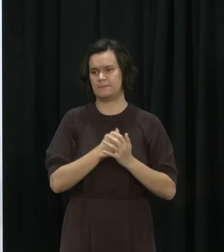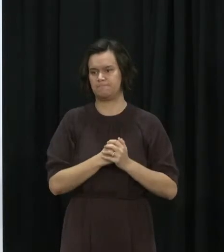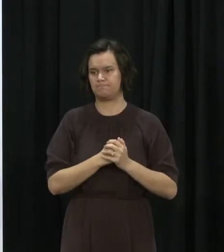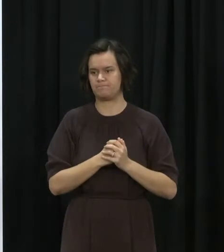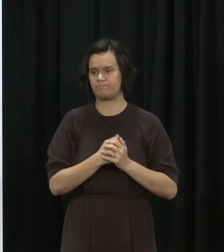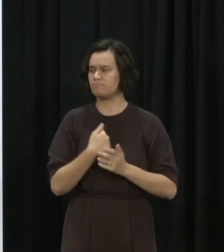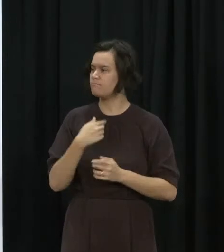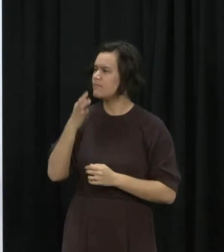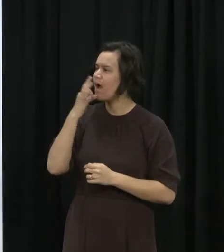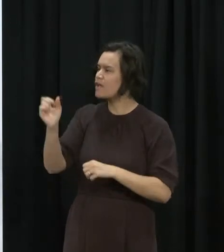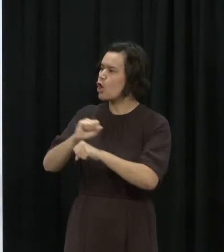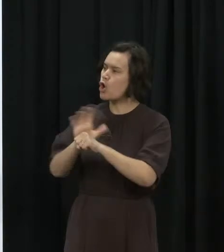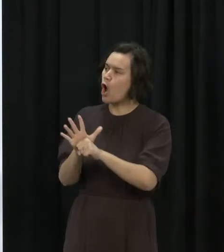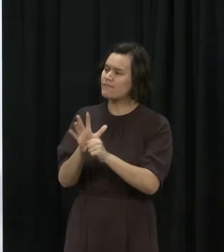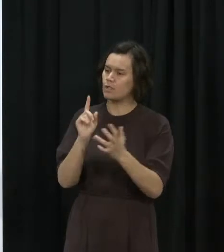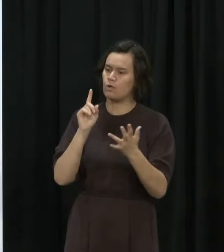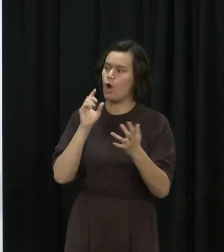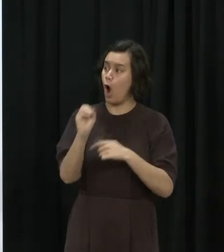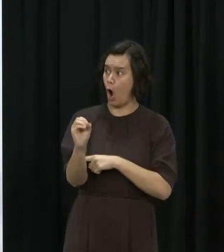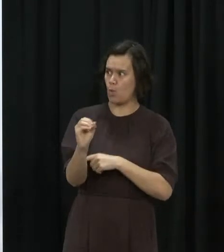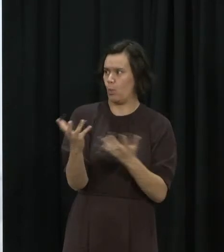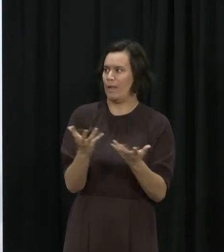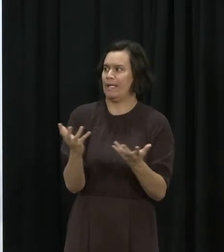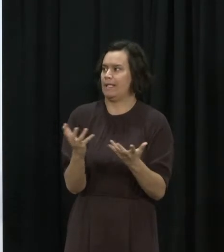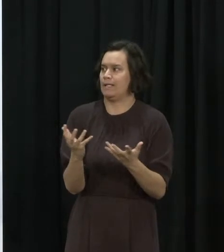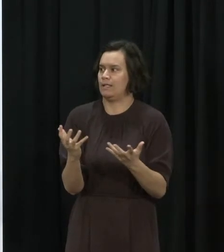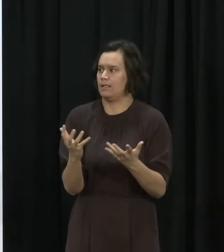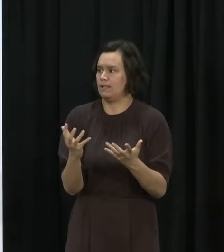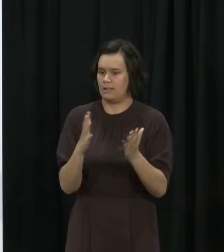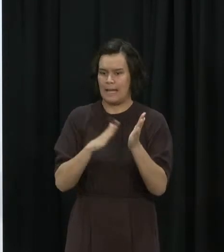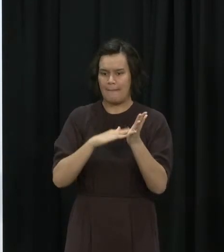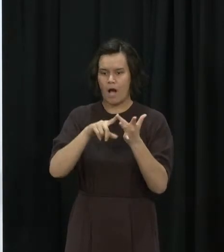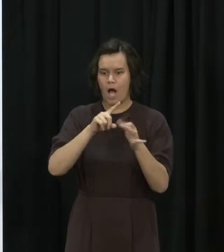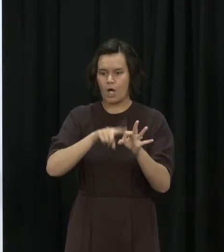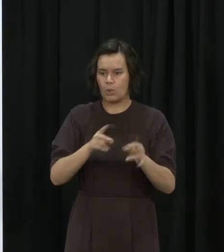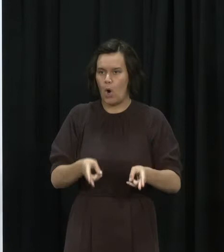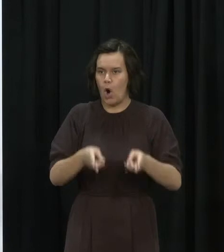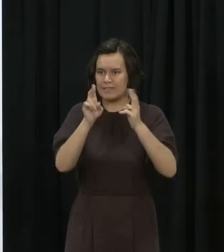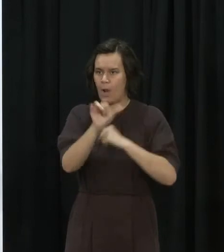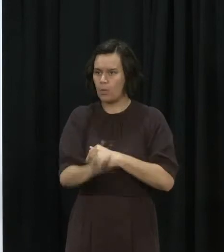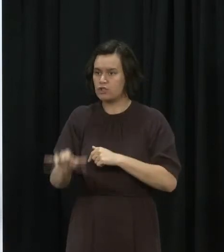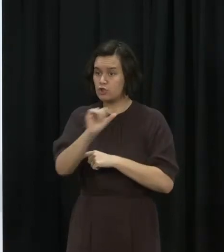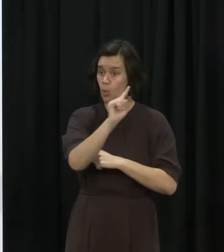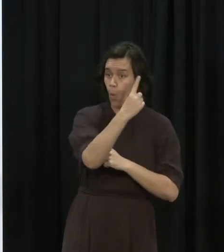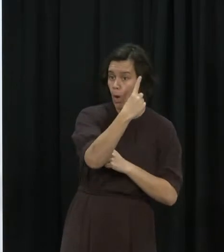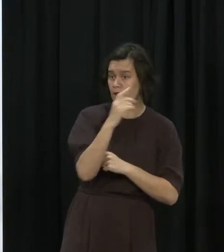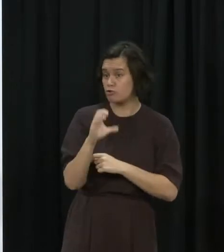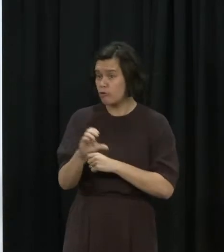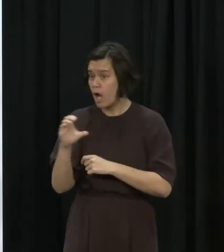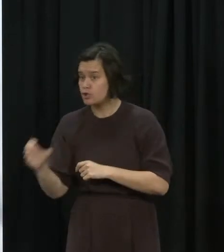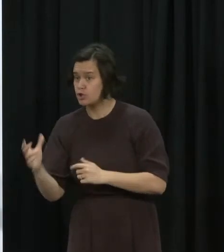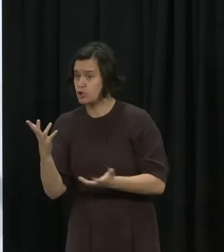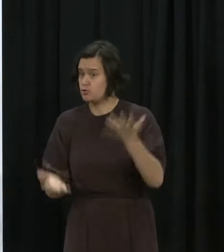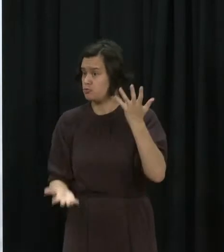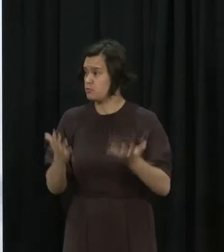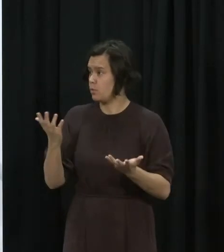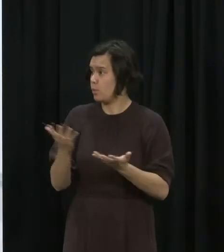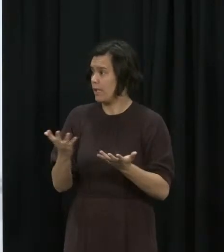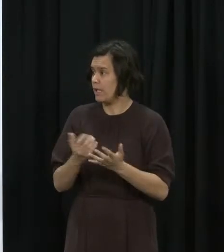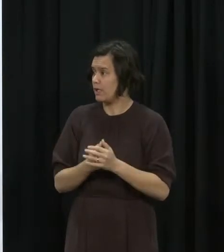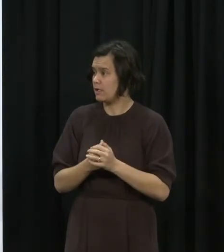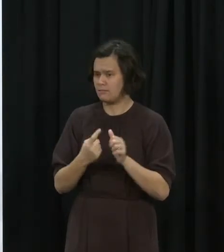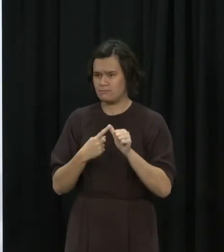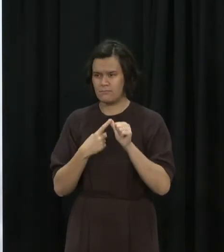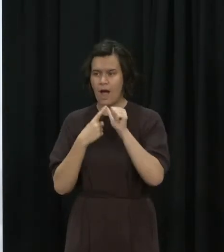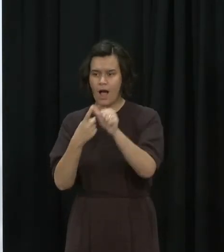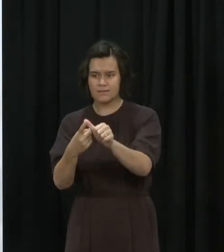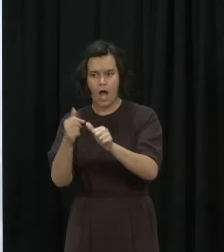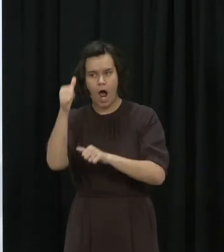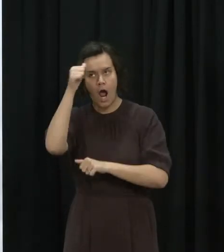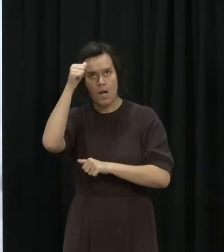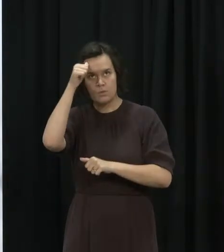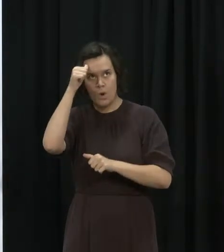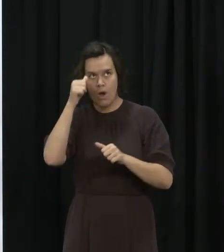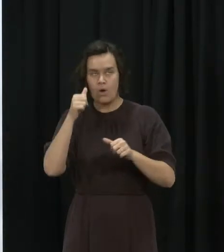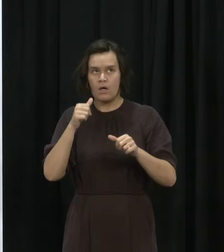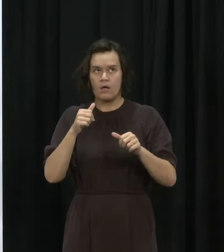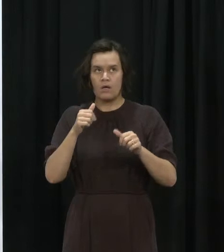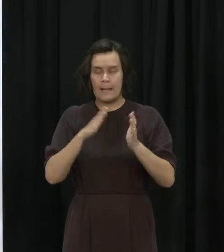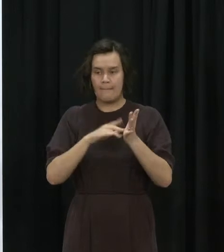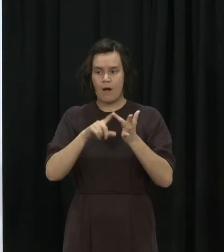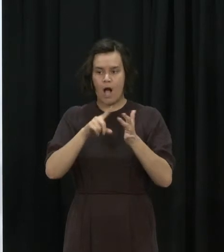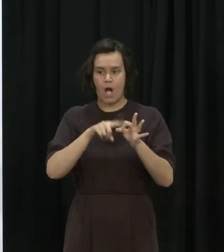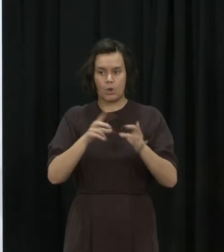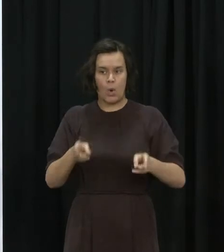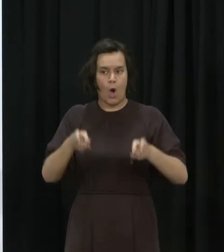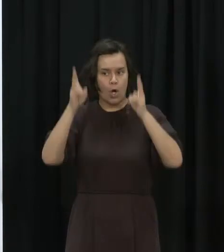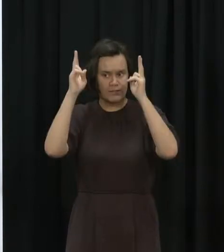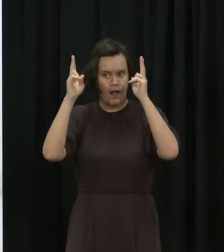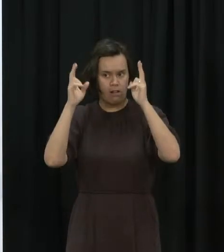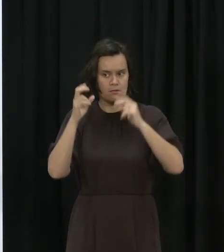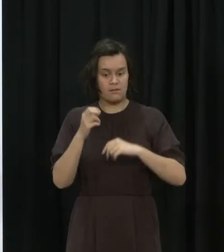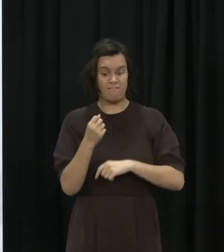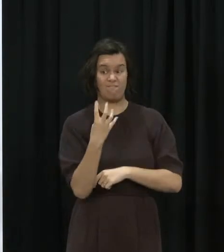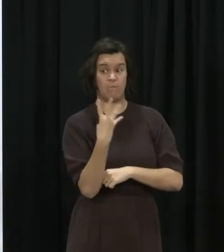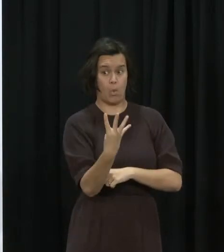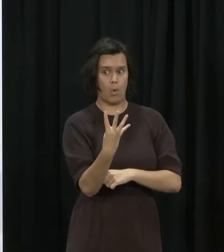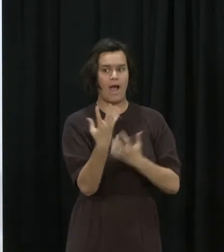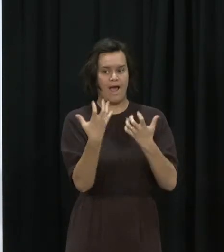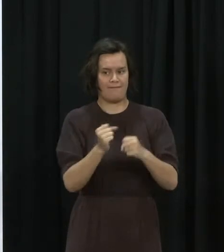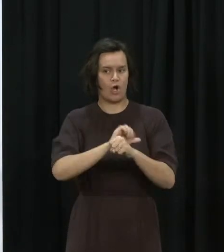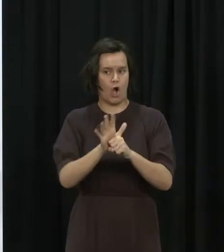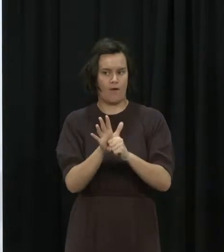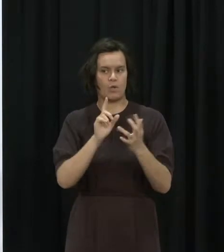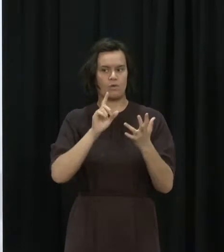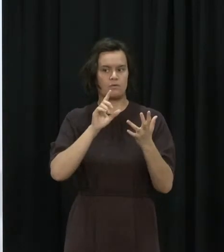nui.